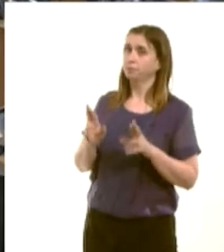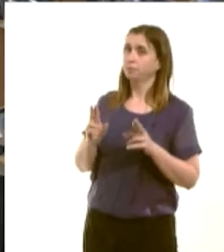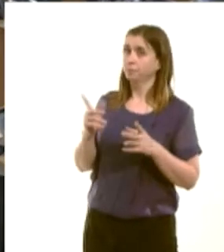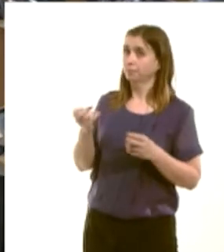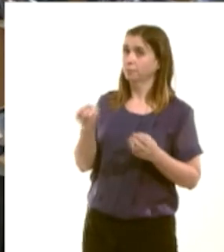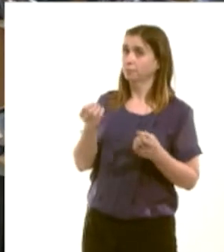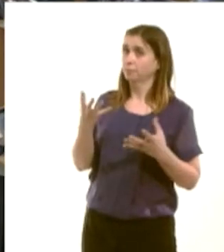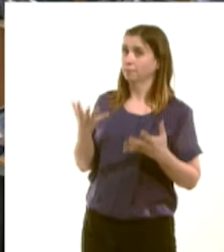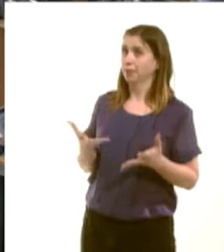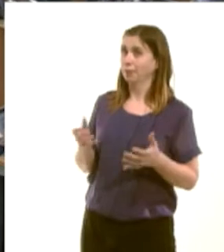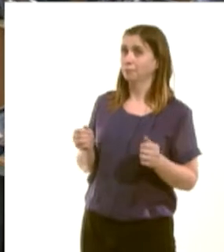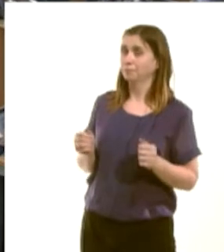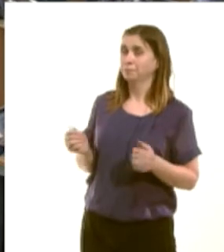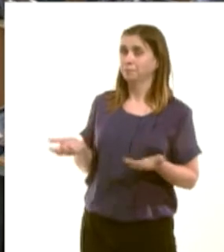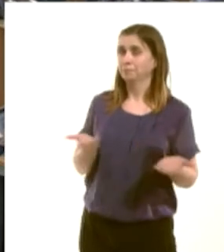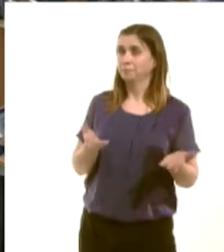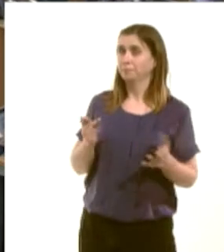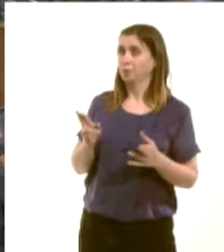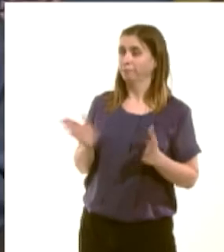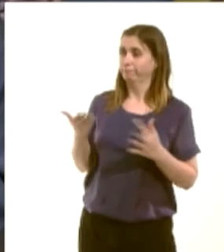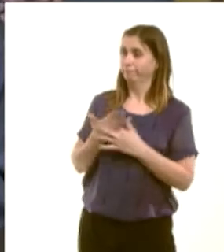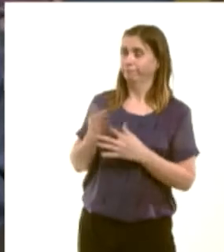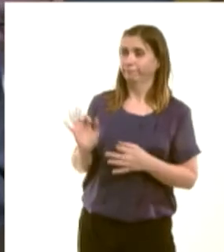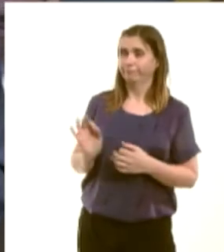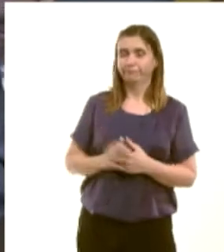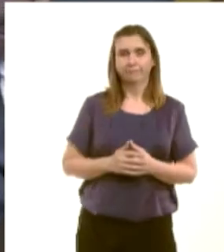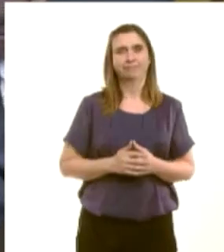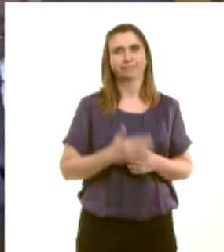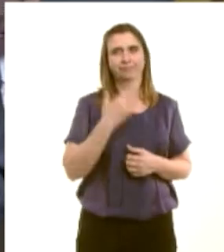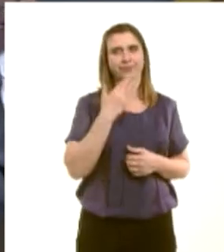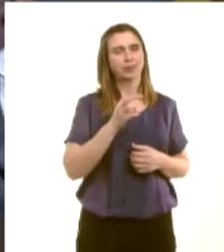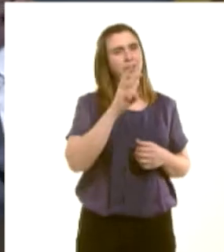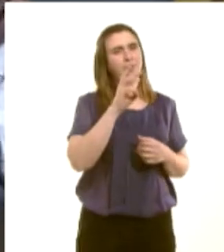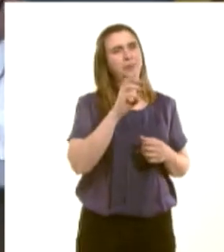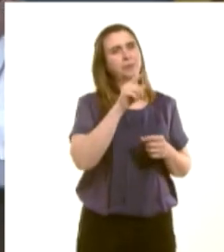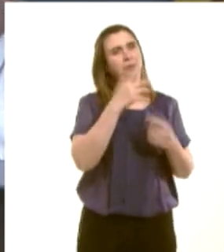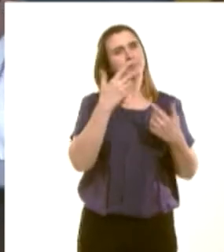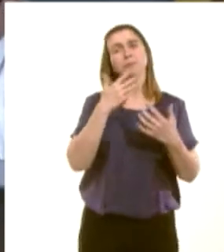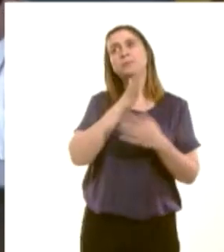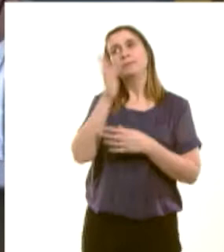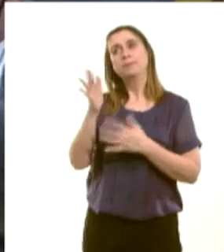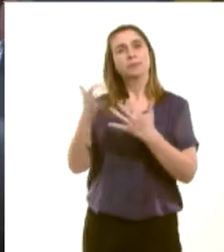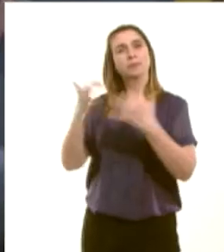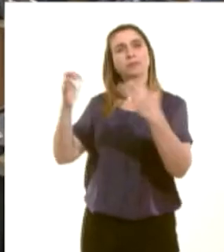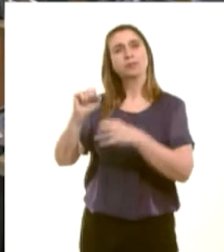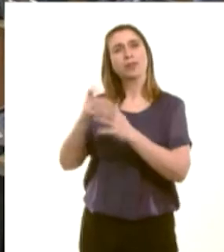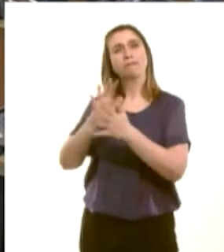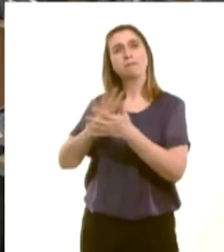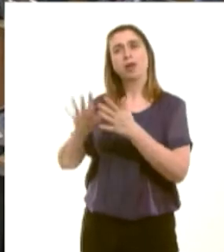supplementary this time than last time. Simon Thomas: Diolch, Lywydd. Maeír pethau ymaín bwysig. Simon Thomas: 6. Pa wersi y mae Llywodraeth Cymru wedi'u dysgu o gynhadledd gofal iechyd y canolbarth a gynhaliwyd ar 12 Mawrth? OAQ(4)2195(FM)